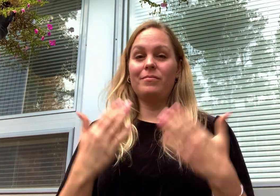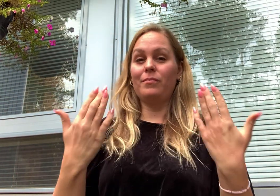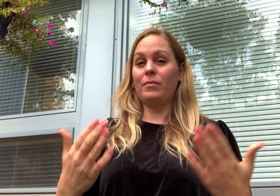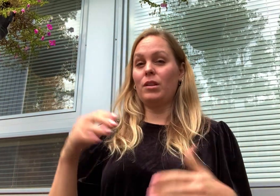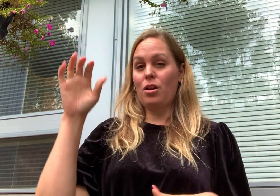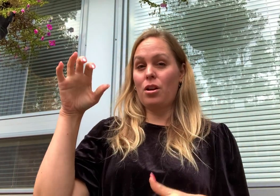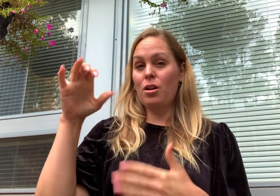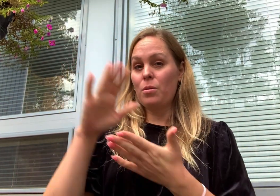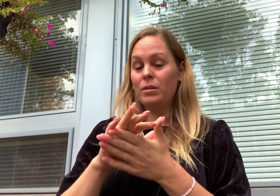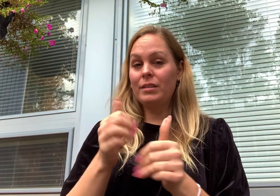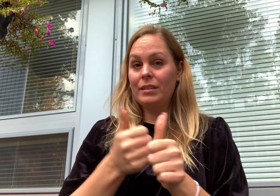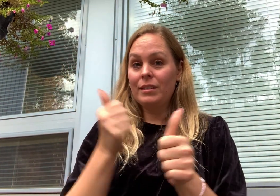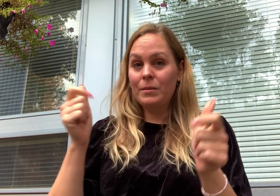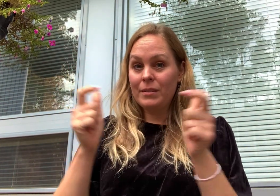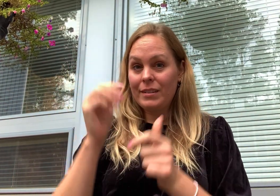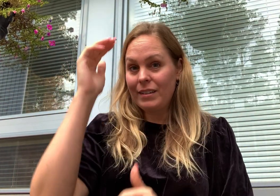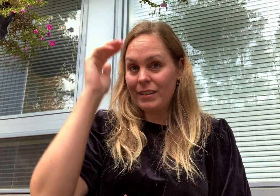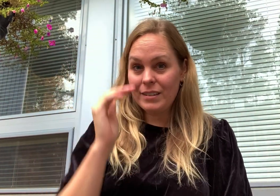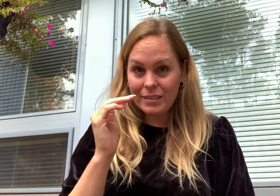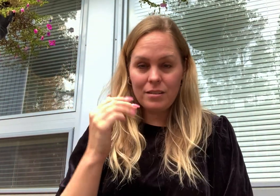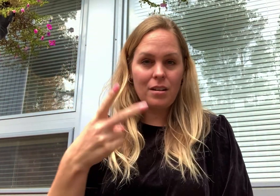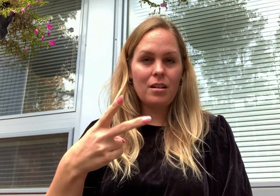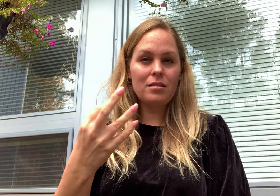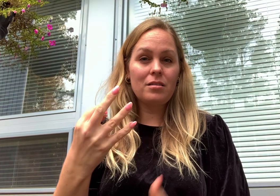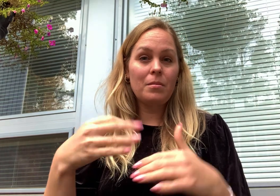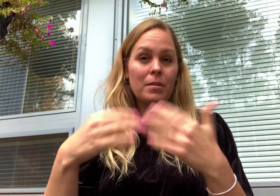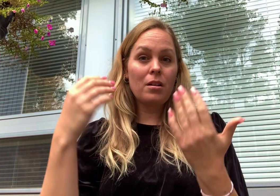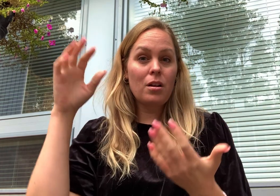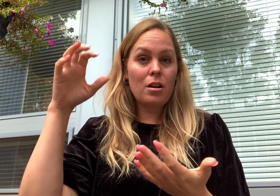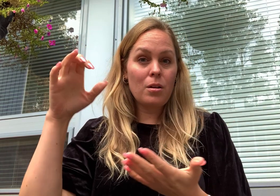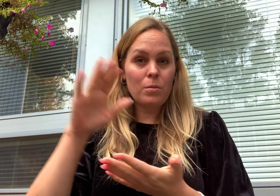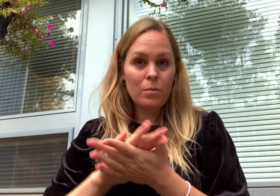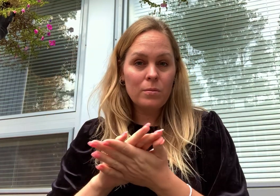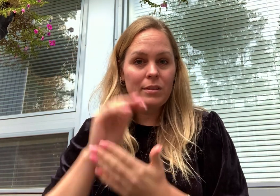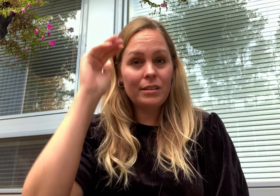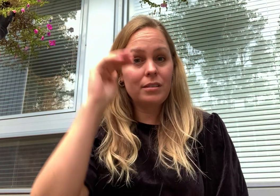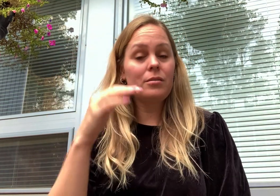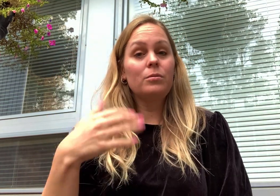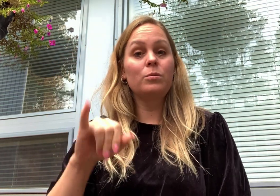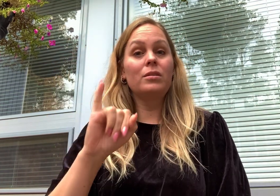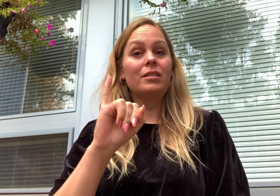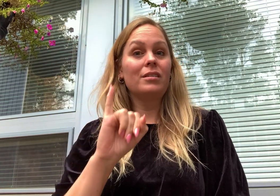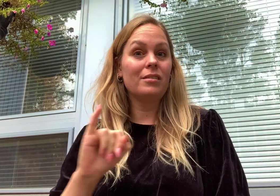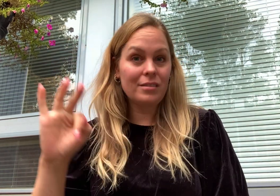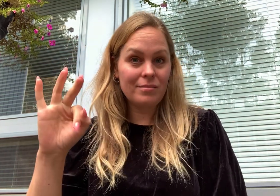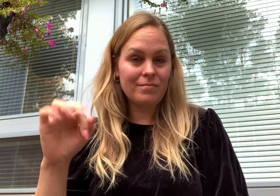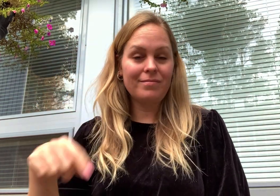Lokakuun etäyhdistysillassa maanantaina 28. päivä klo 18-20 -